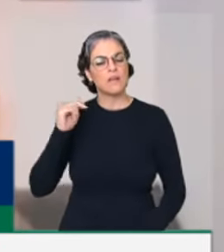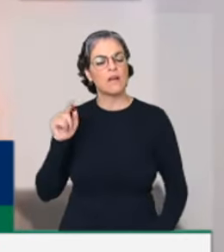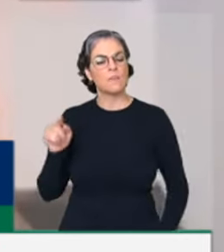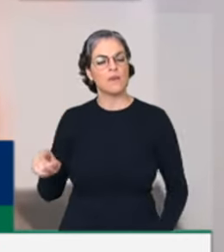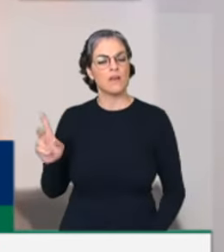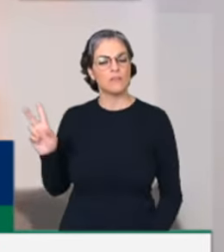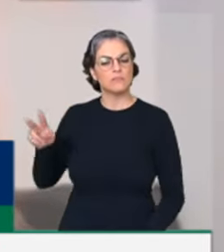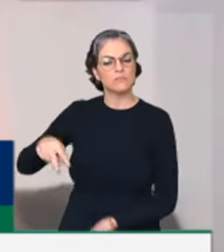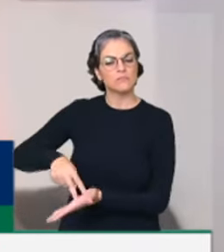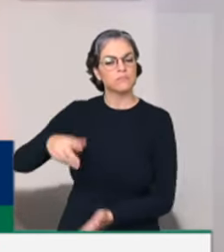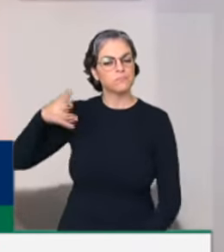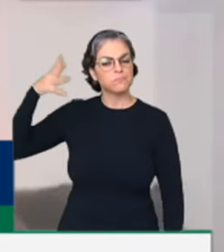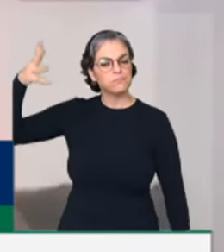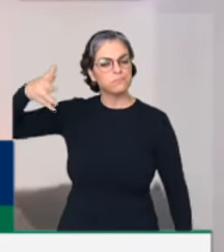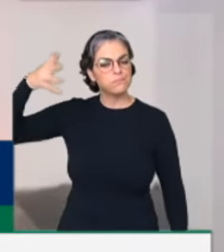COMO ELE ERA UM ORADOR DENSO,